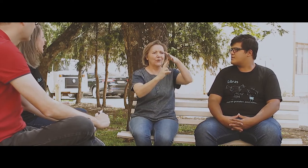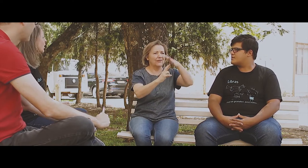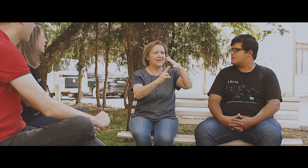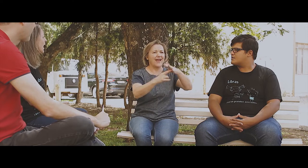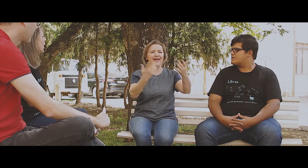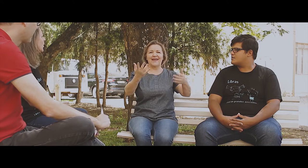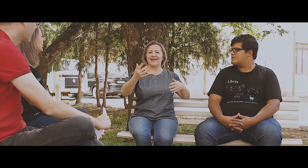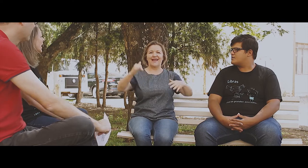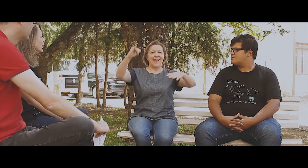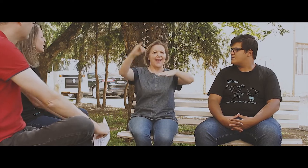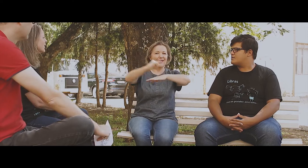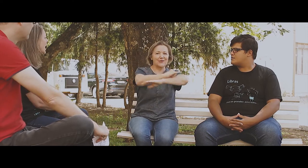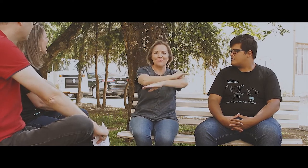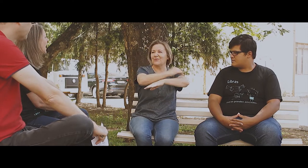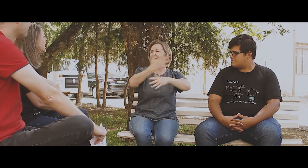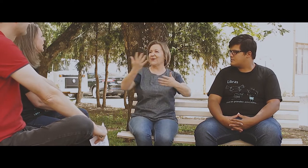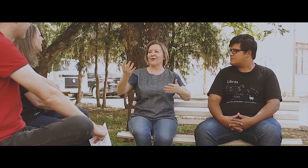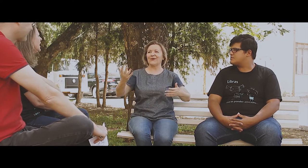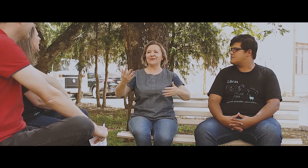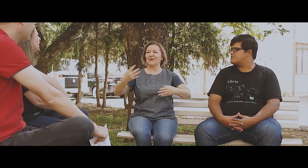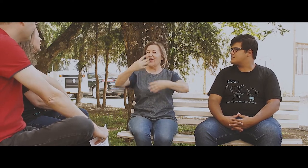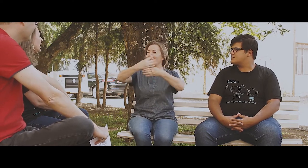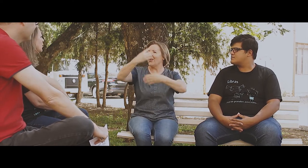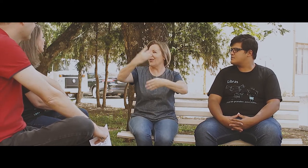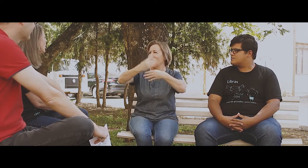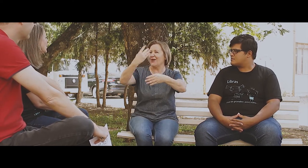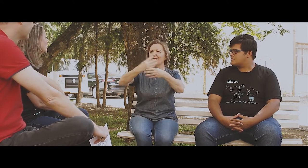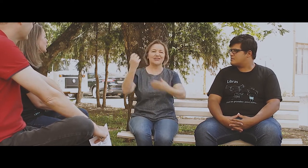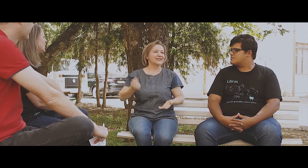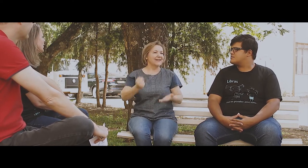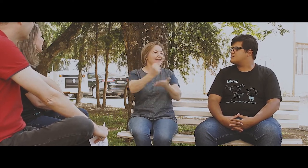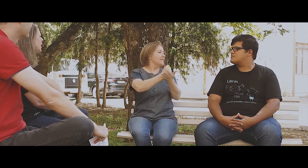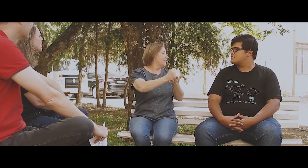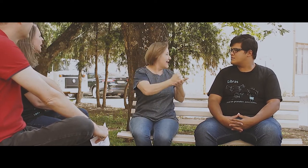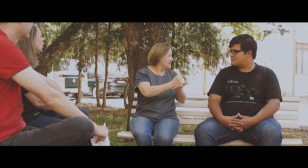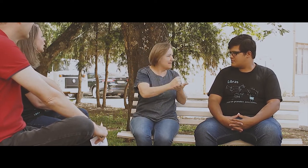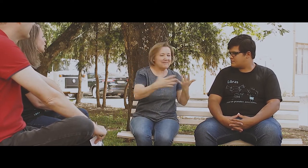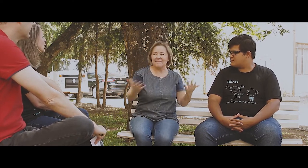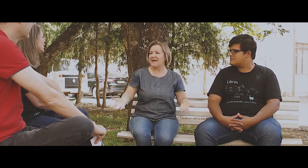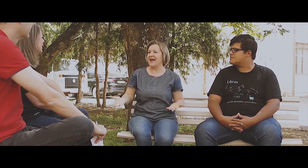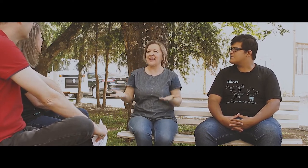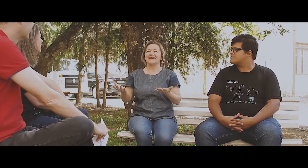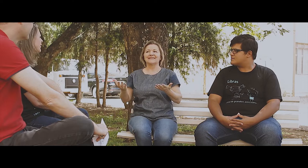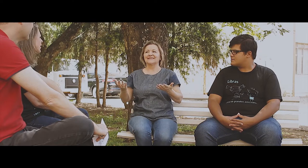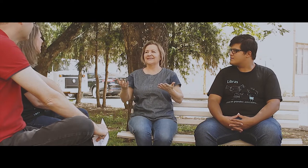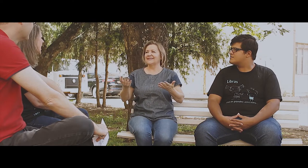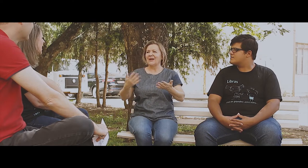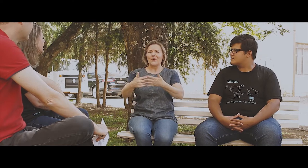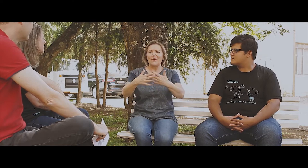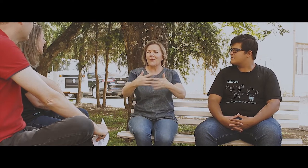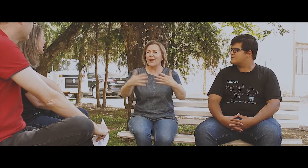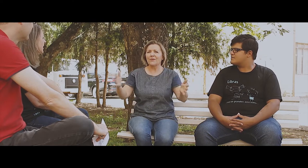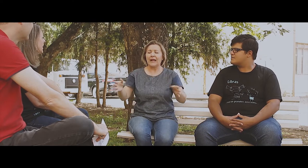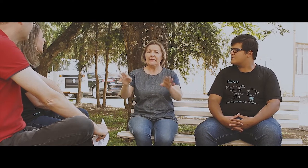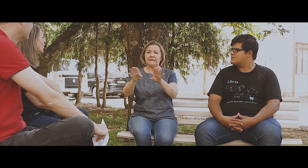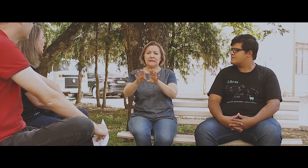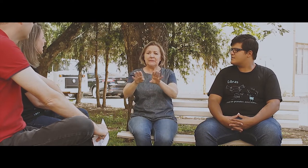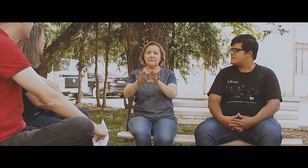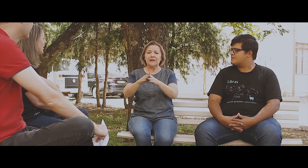local, na rodoviária, em um aeroporto, em uma loja, em uma farmácia em qualquer